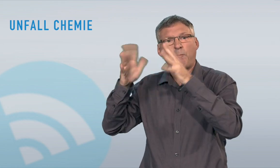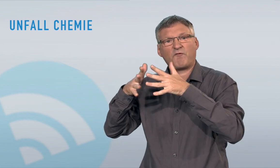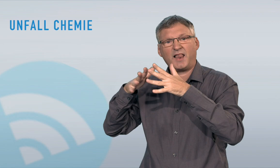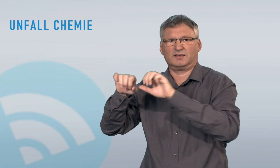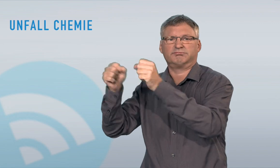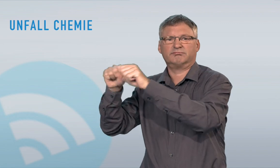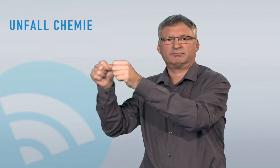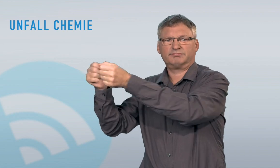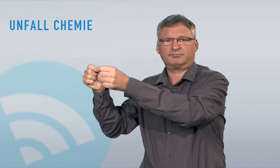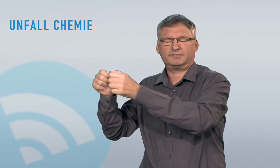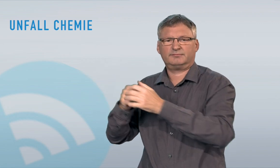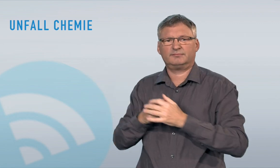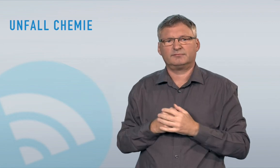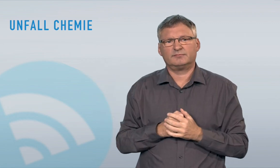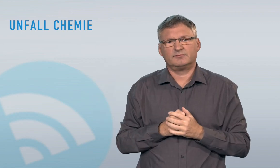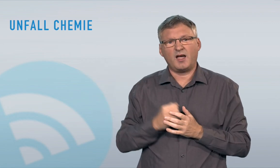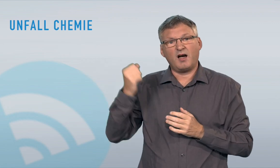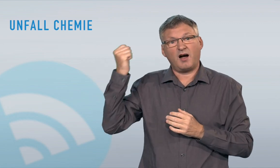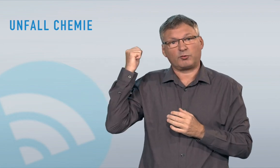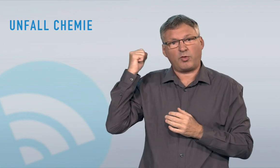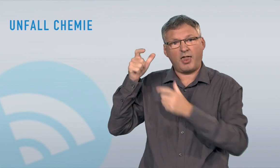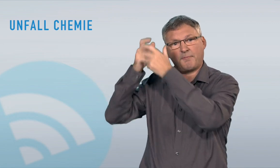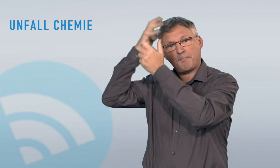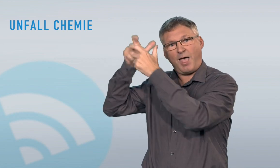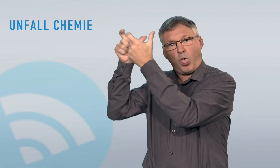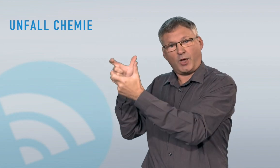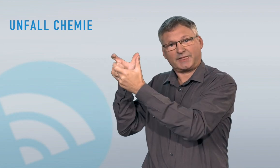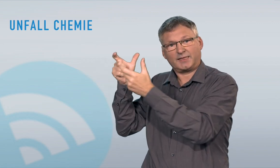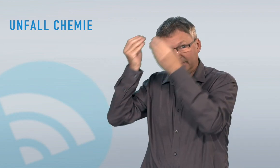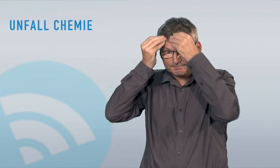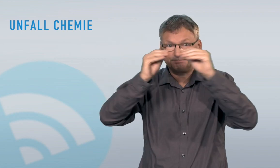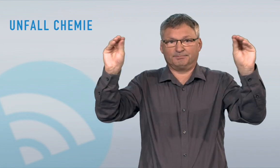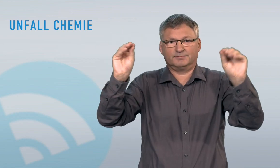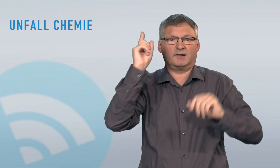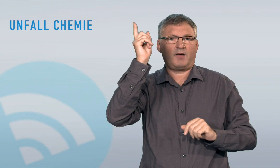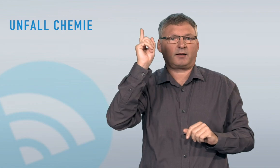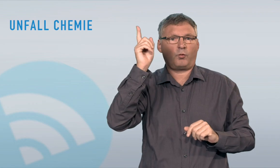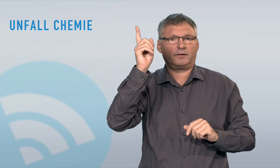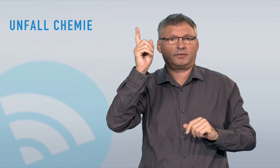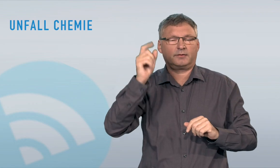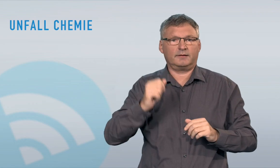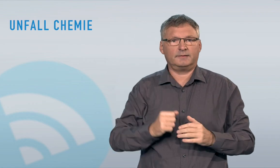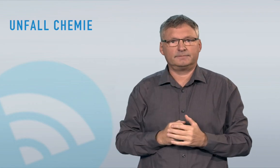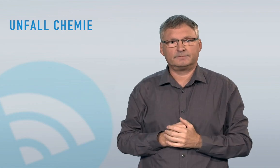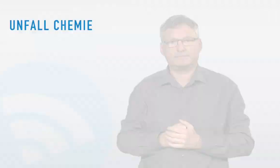dass Mensch, Tier, Umwelt oder Sachwerte geschädigt werden können. Im Ereignisfall warnen die kantonalen Behörden vor schädlichen Auswirkungen.